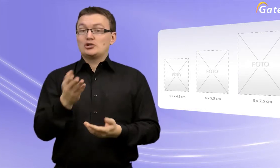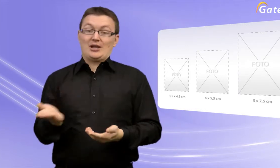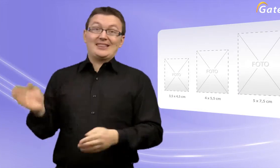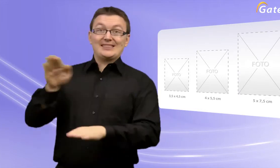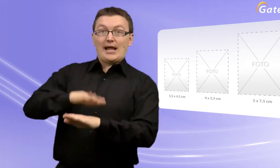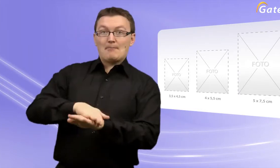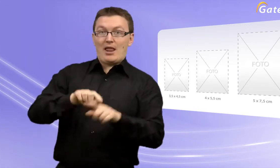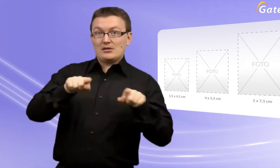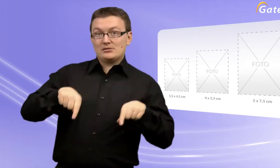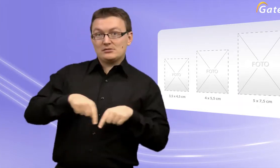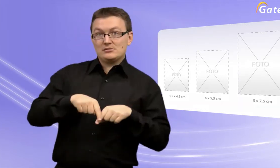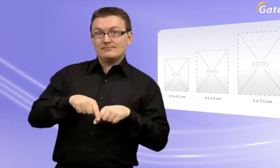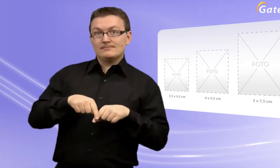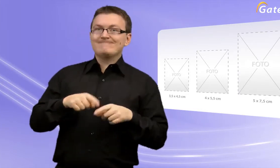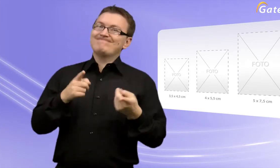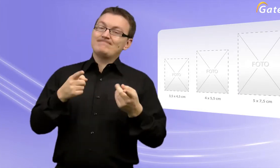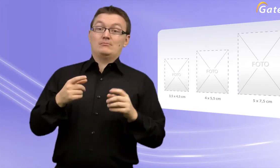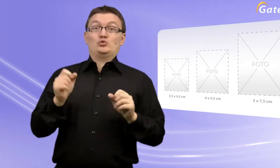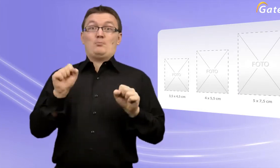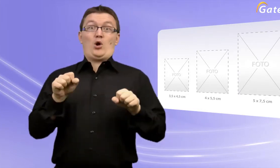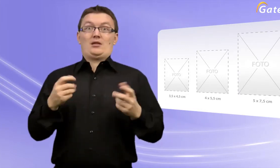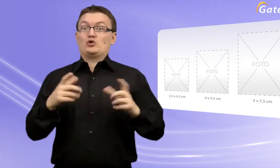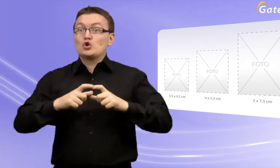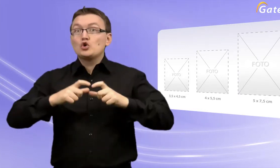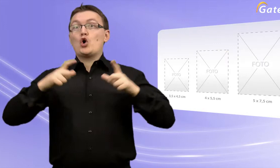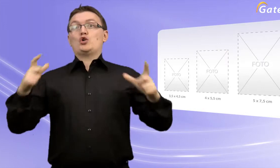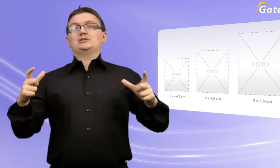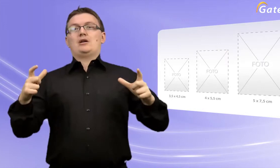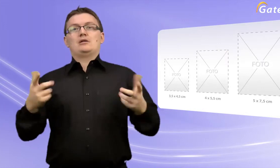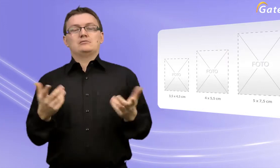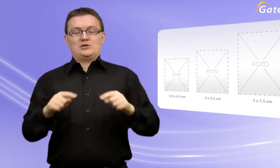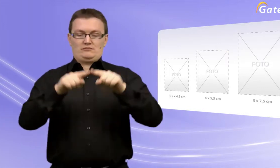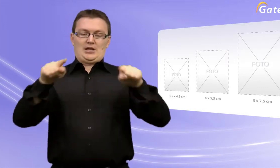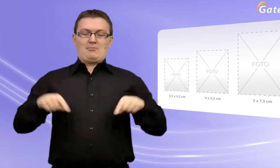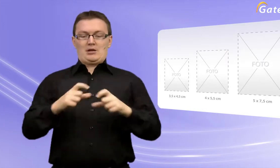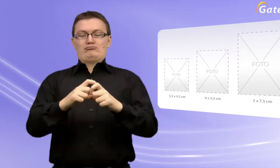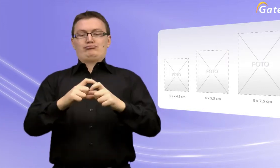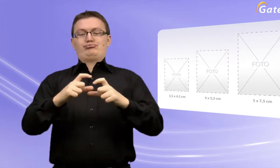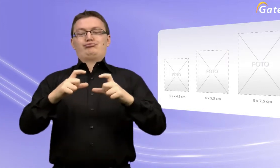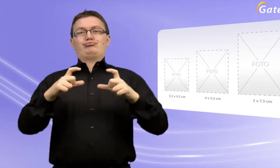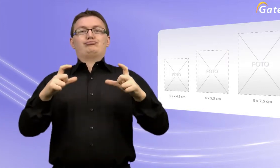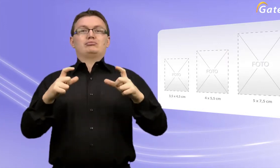Bringen Sie das Foto auf dem Deckblatt an, so können Sie ein größeres Format wählen.